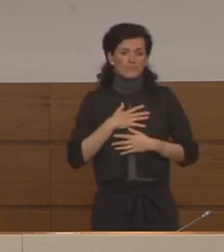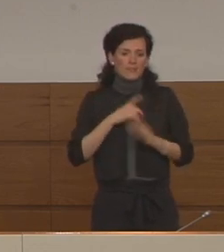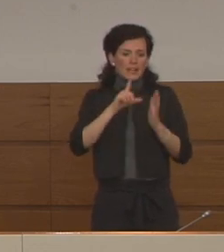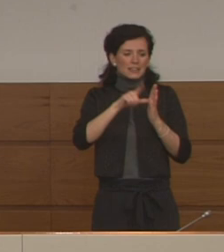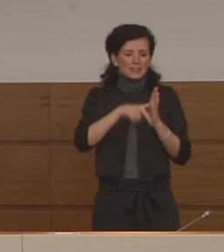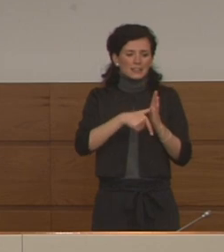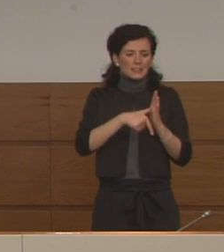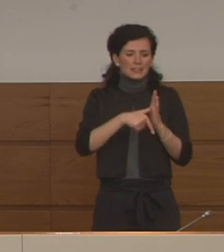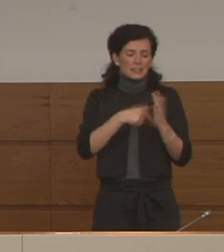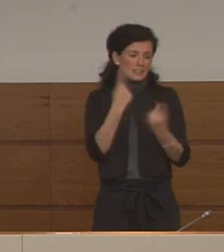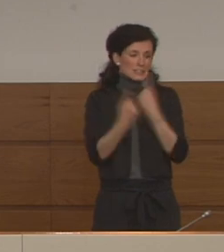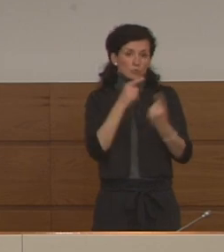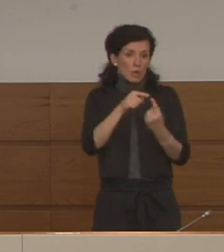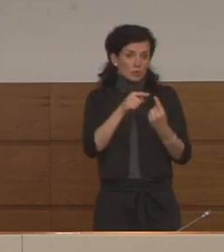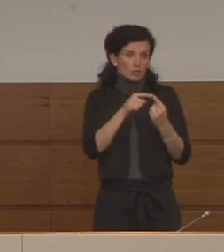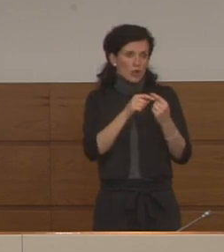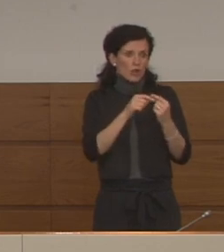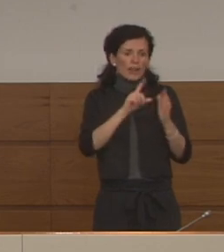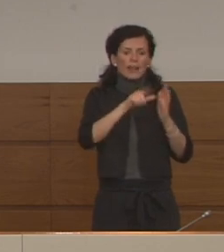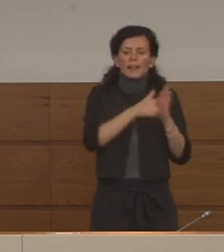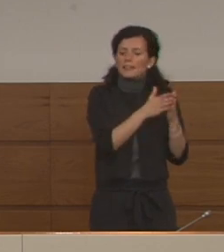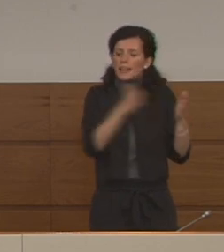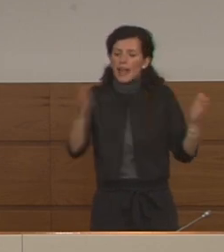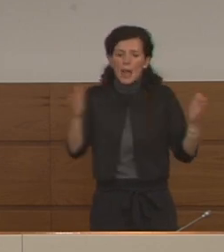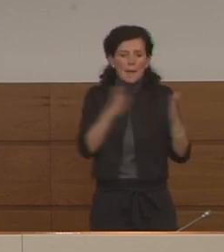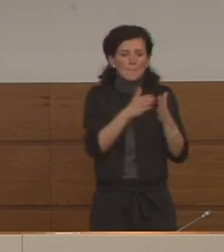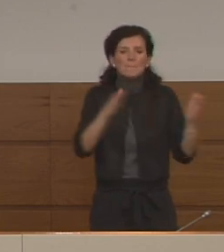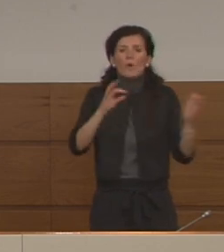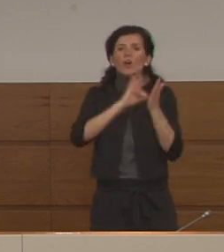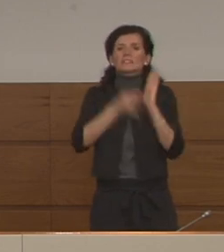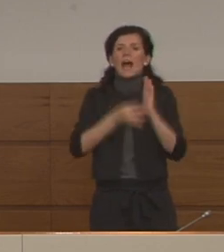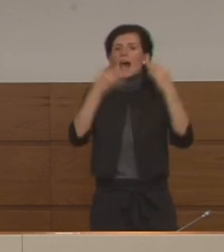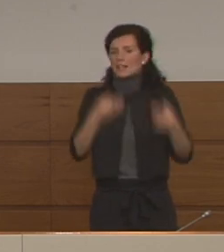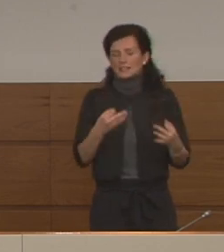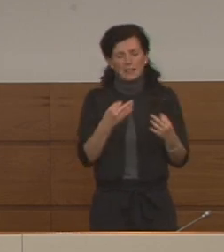per dare una data precisa. Vale è piuttosto un'altra considerazione,